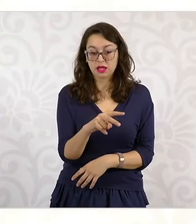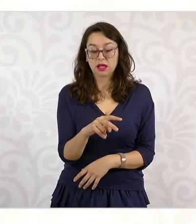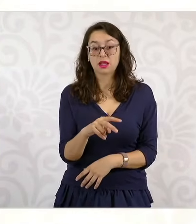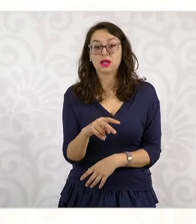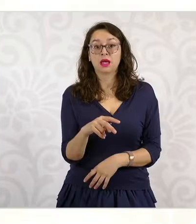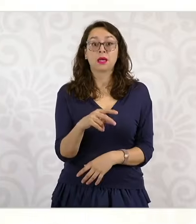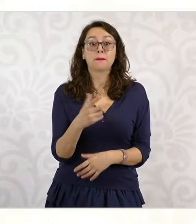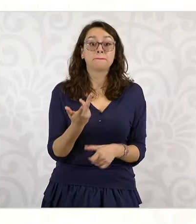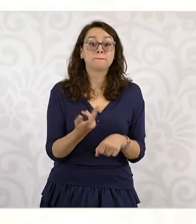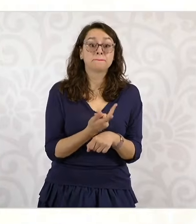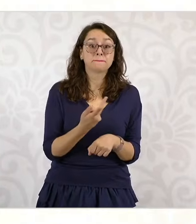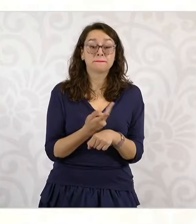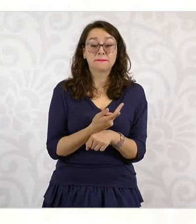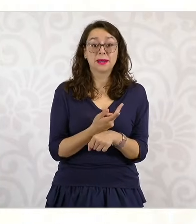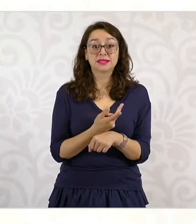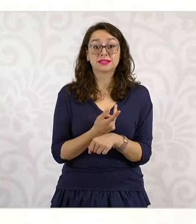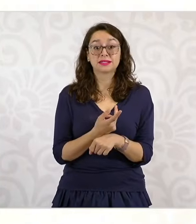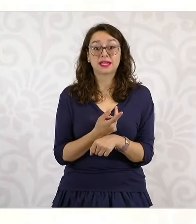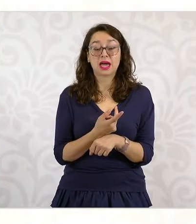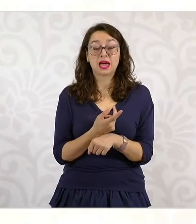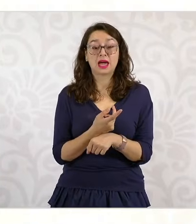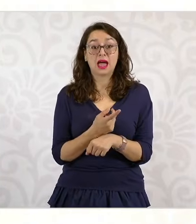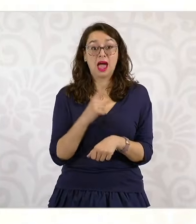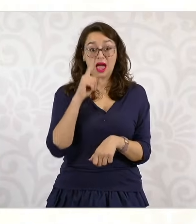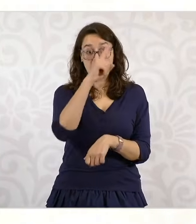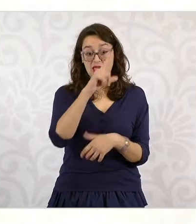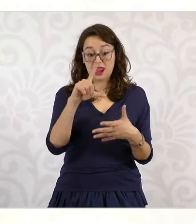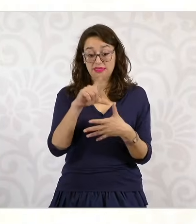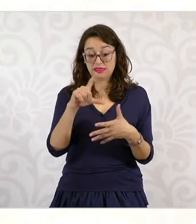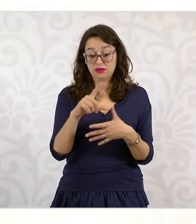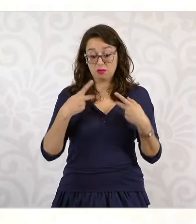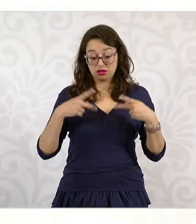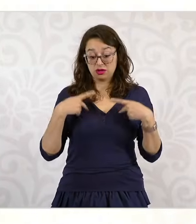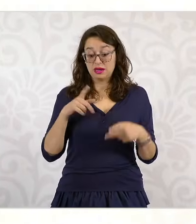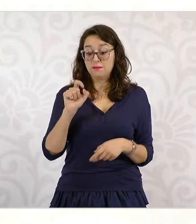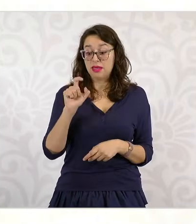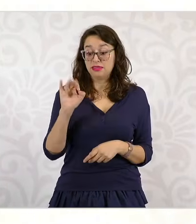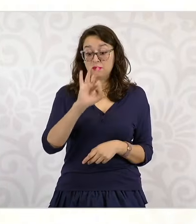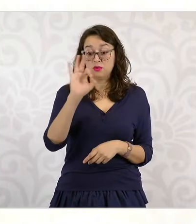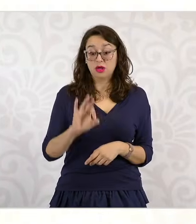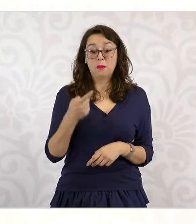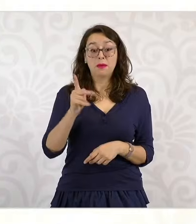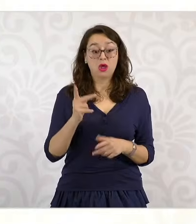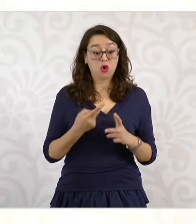somos del 20%, pero estamos creando el 36% de todos los negocios y los emprendedores